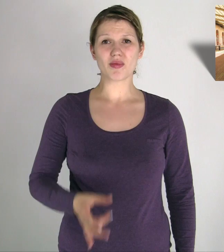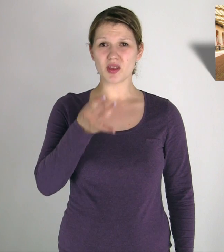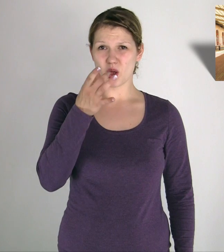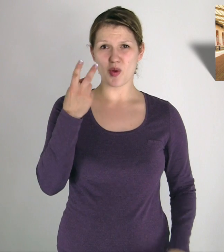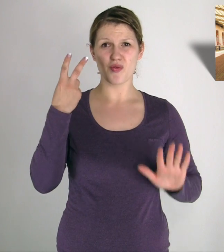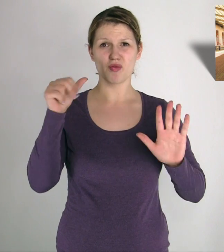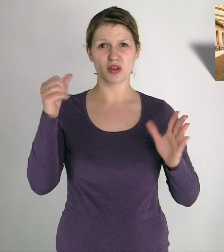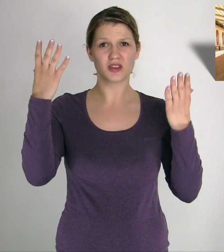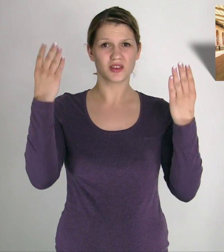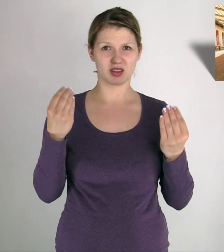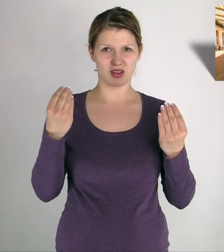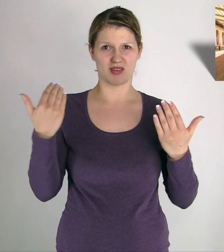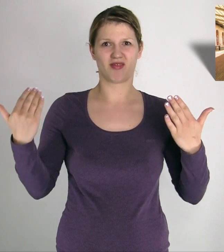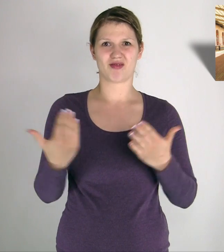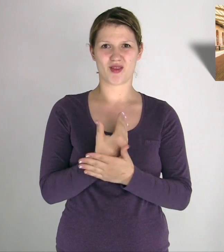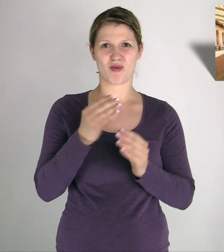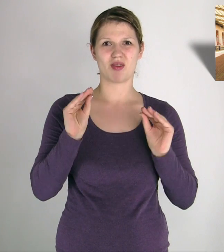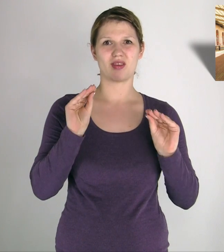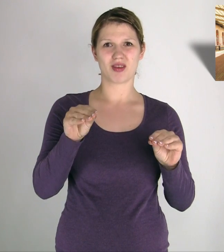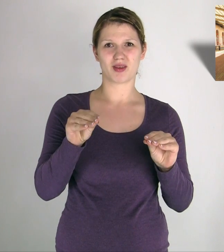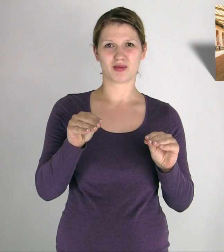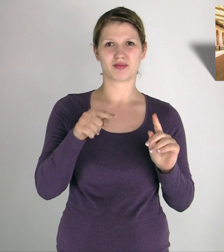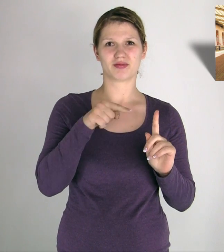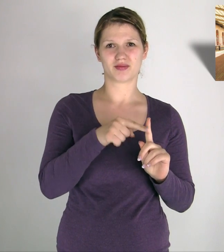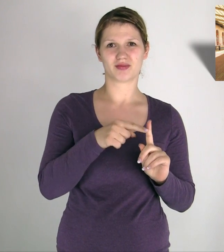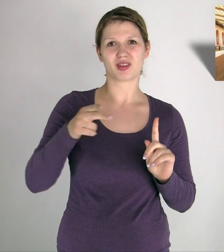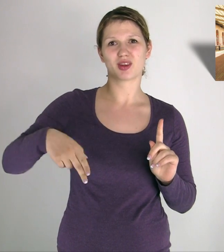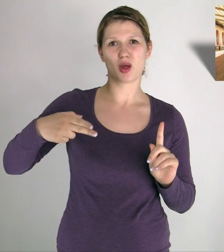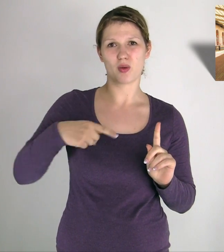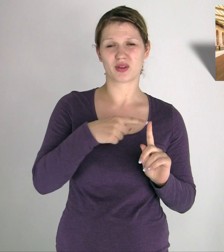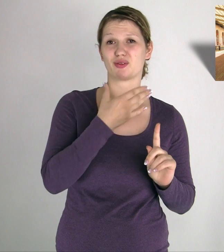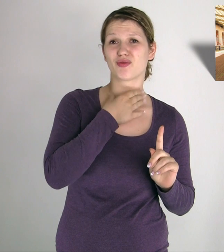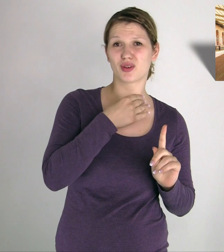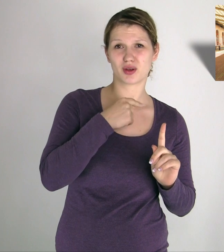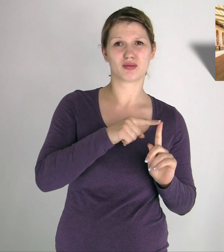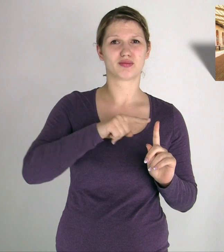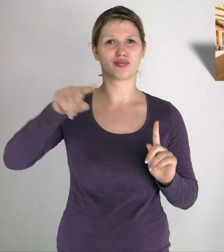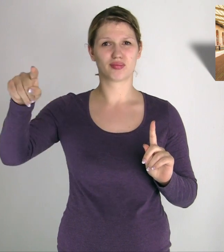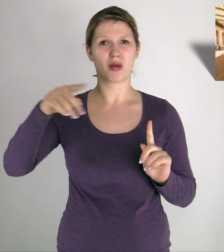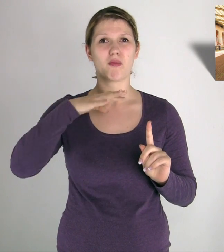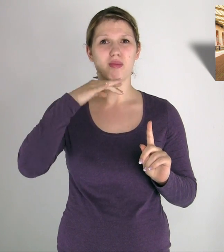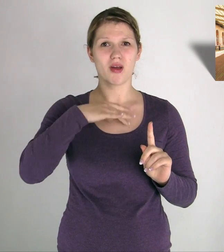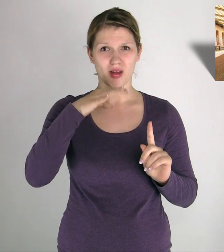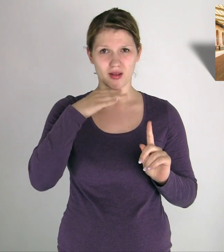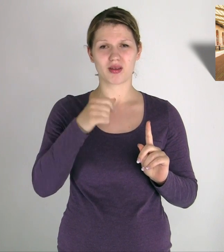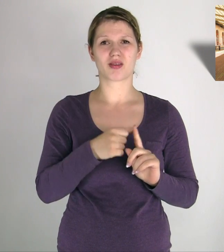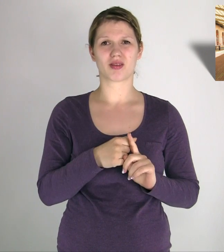Gegužės 26 d. pradėjo kursuoti nauji traukiniai Vilnius - Palanga.